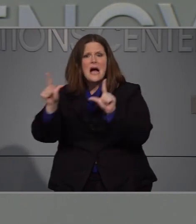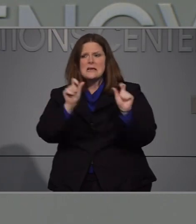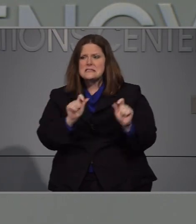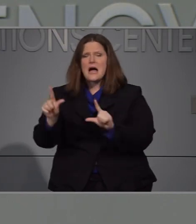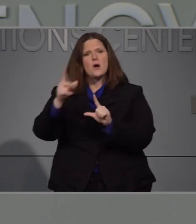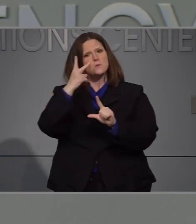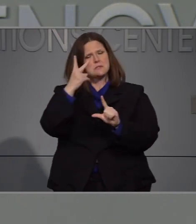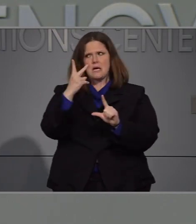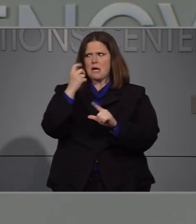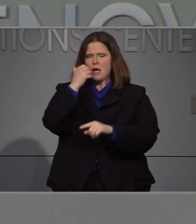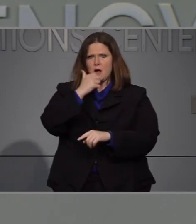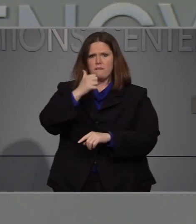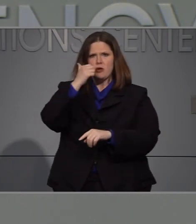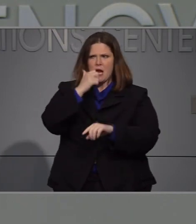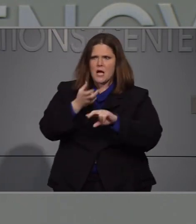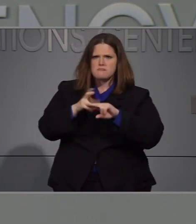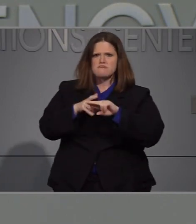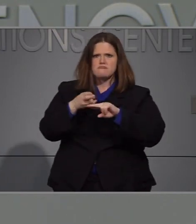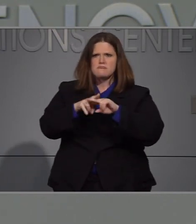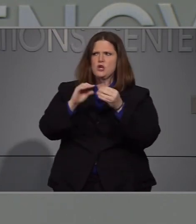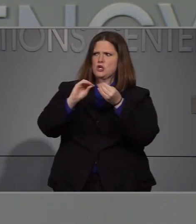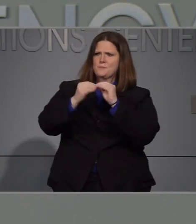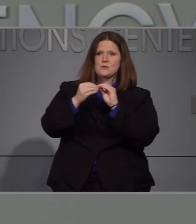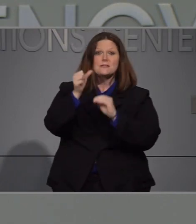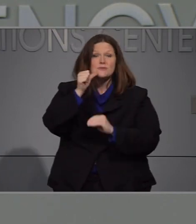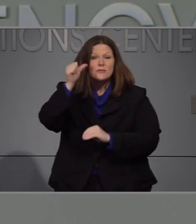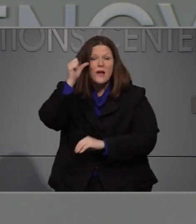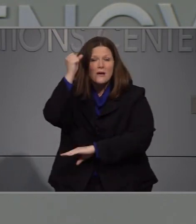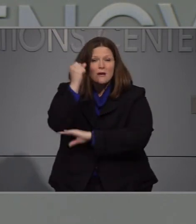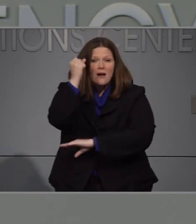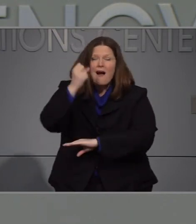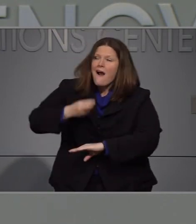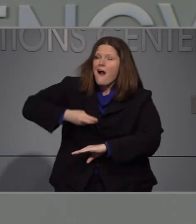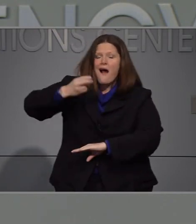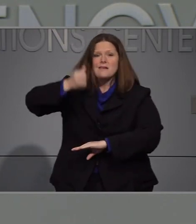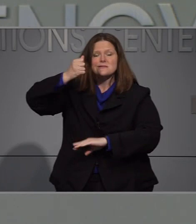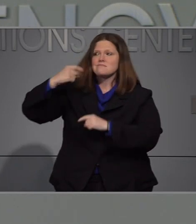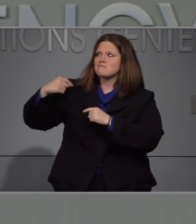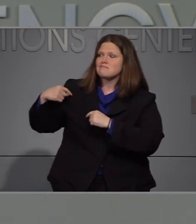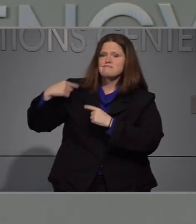anteriormente y estamos viendo nuevos casos, día tras día el día de ayer fue el día más alto